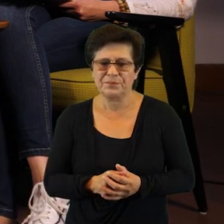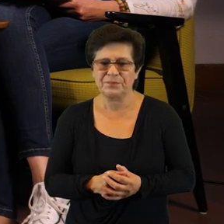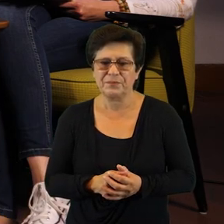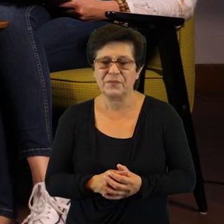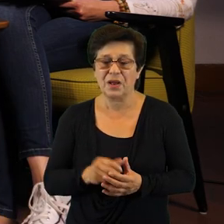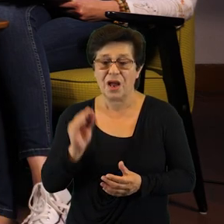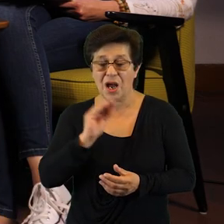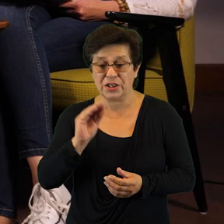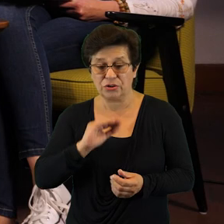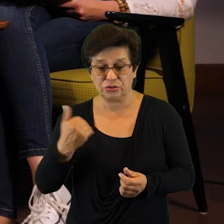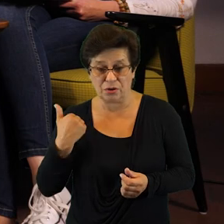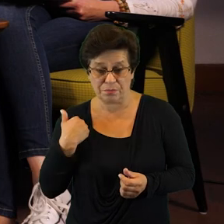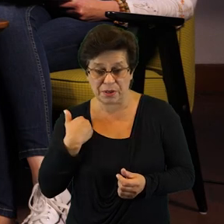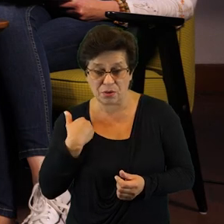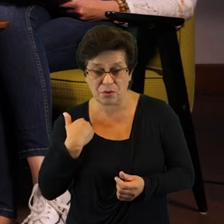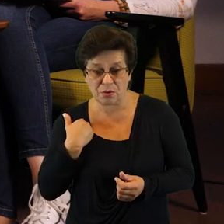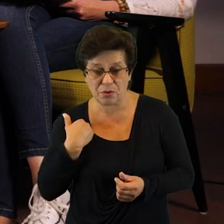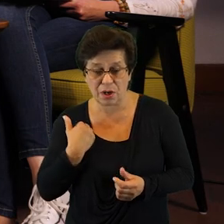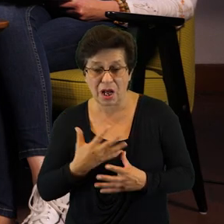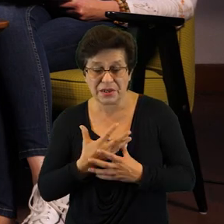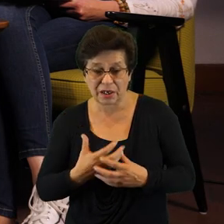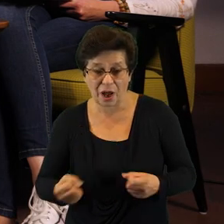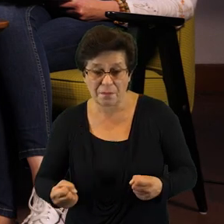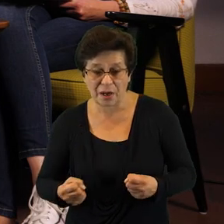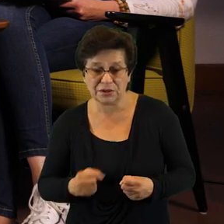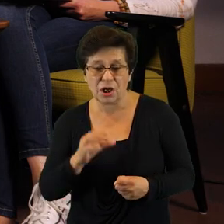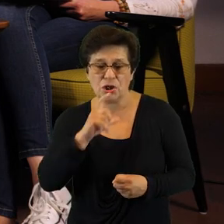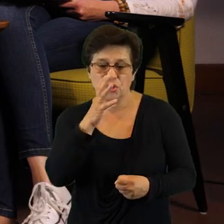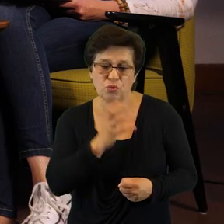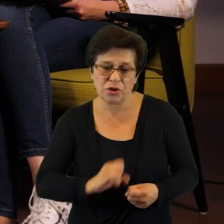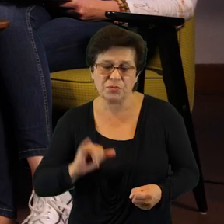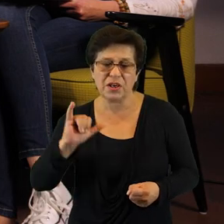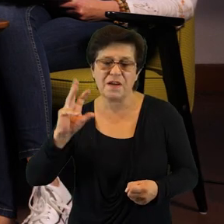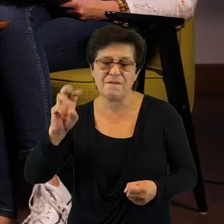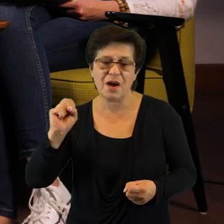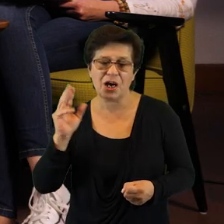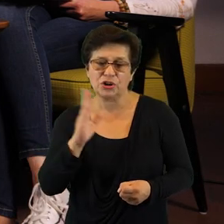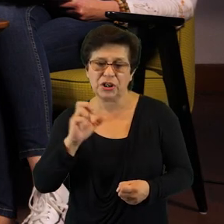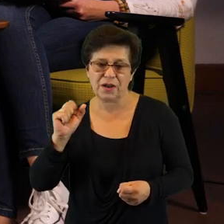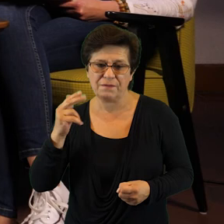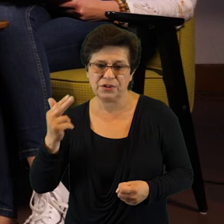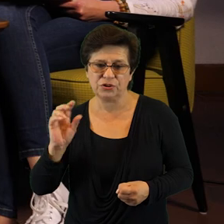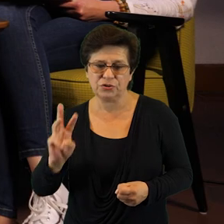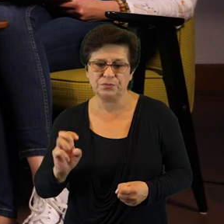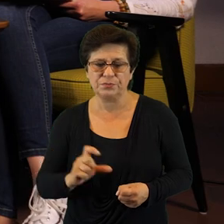A jeszcze był ten dramat na linii Słonimski-Iwaszkiewicz i to była kolejna linia podziału.